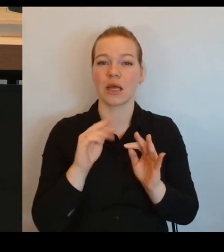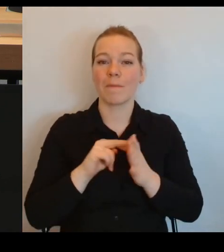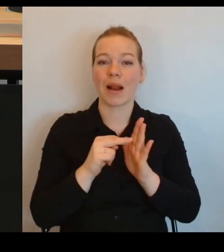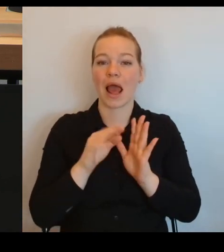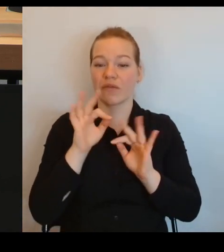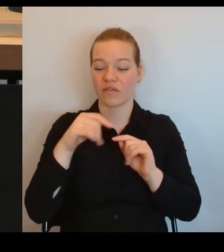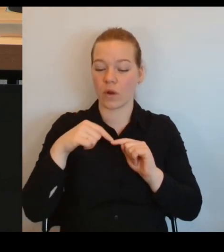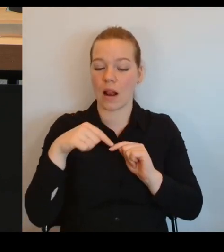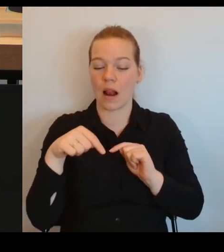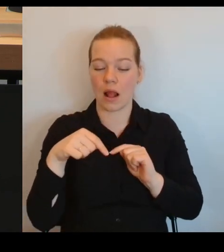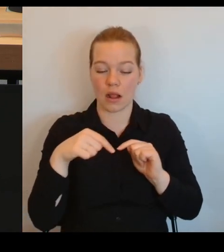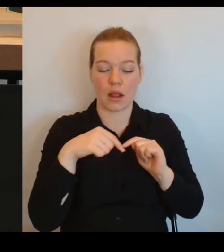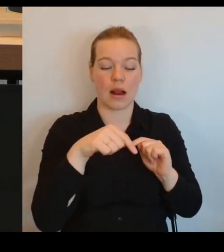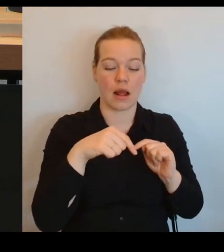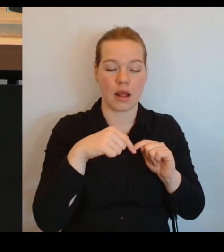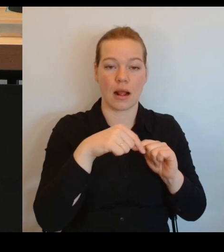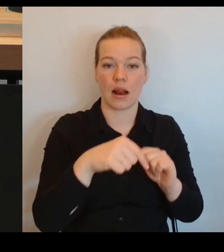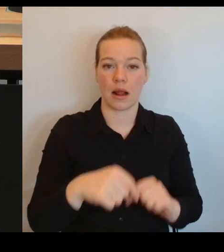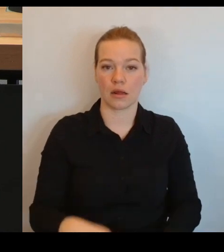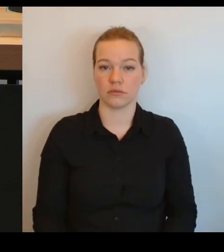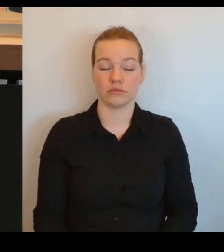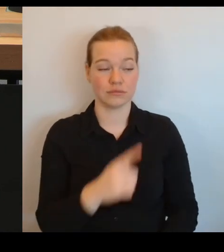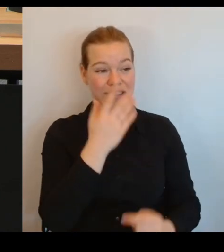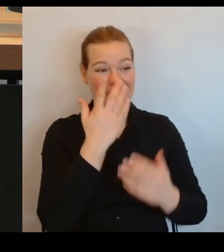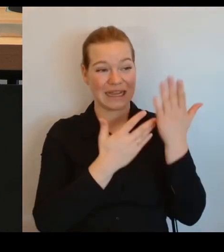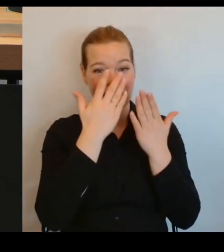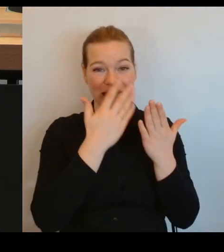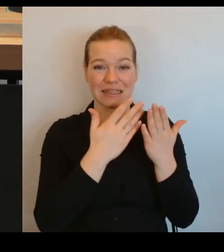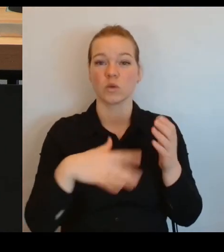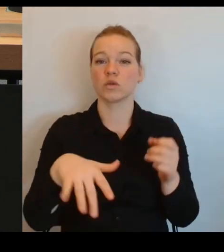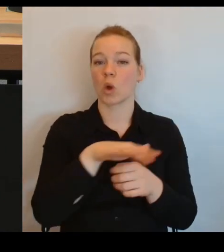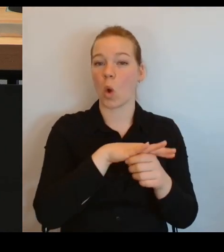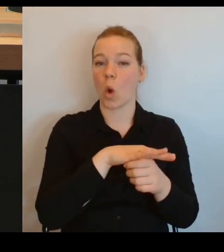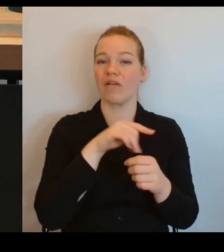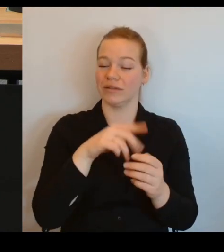die unrealistische Finanzplanung für die Jahre 2026 und 2027.